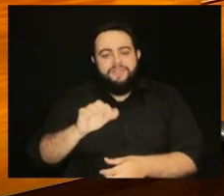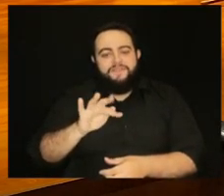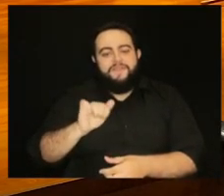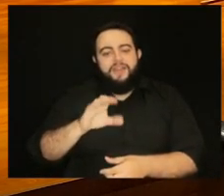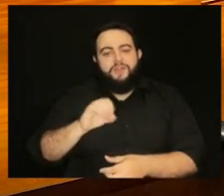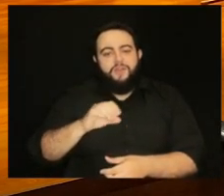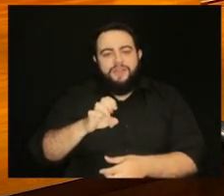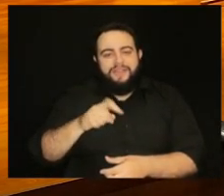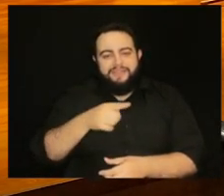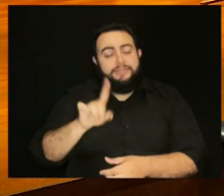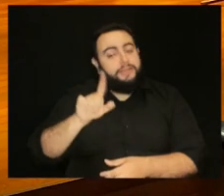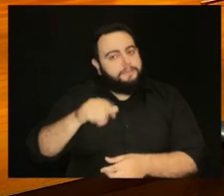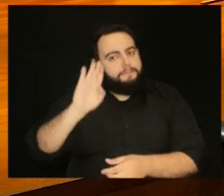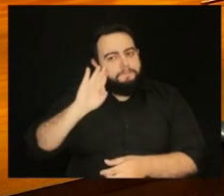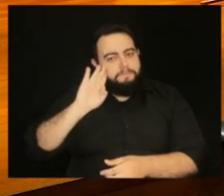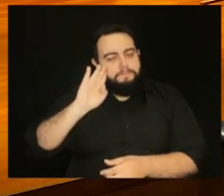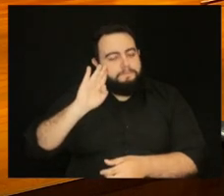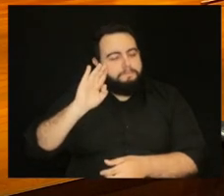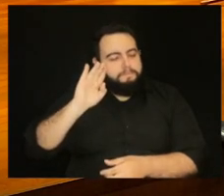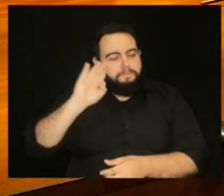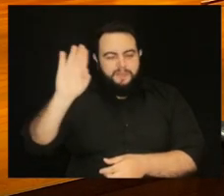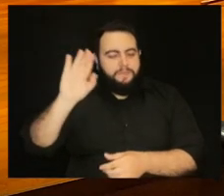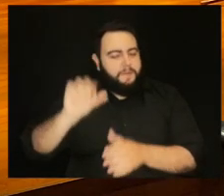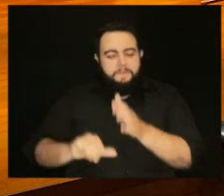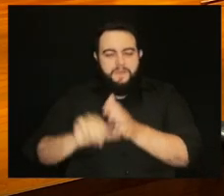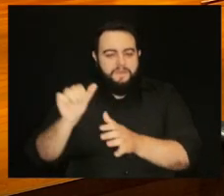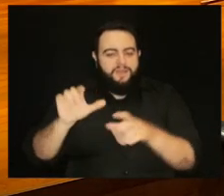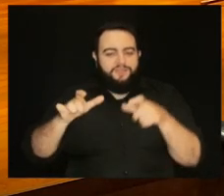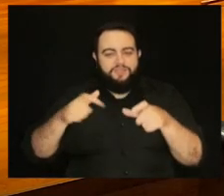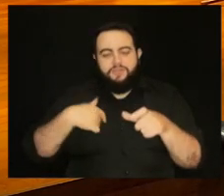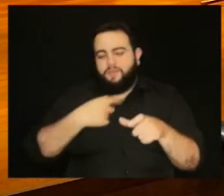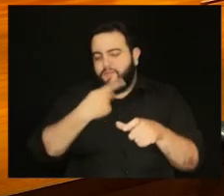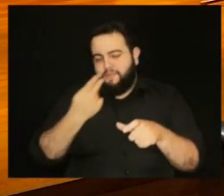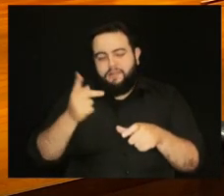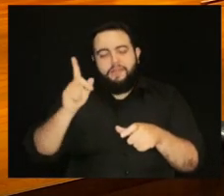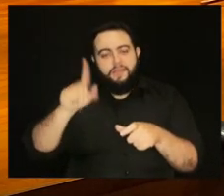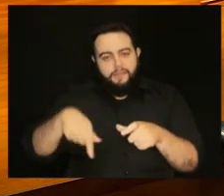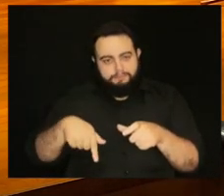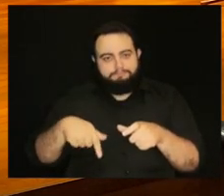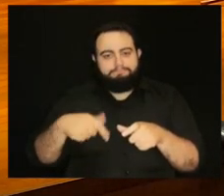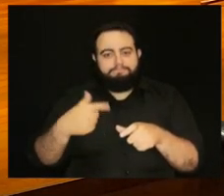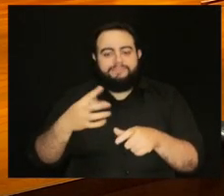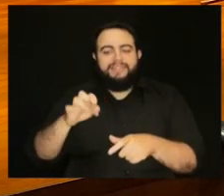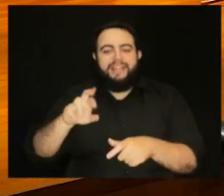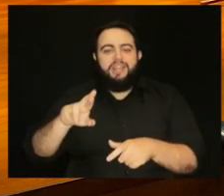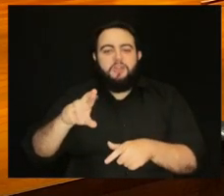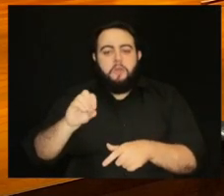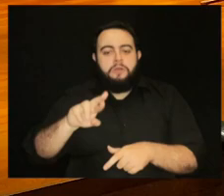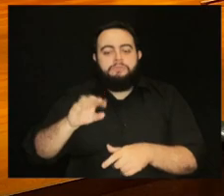da lista dos 10 discos, é uma compilação do Terror dos Facões. Terror dos Facões gravou nos anos 10